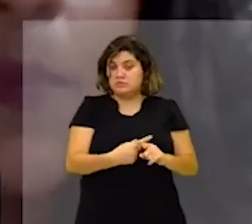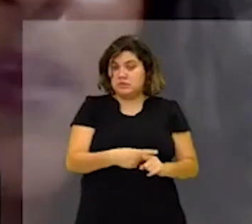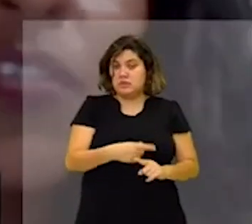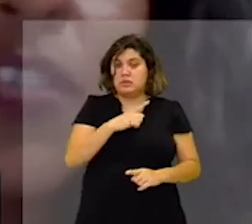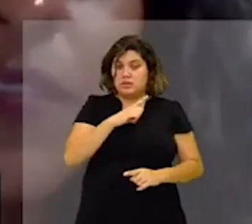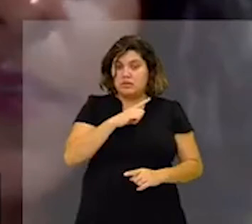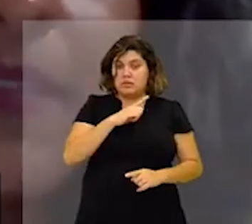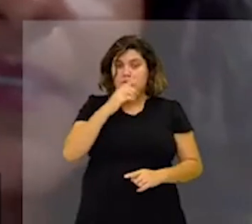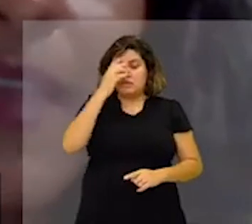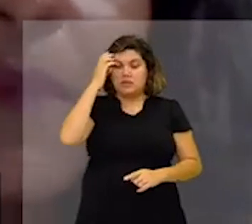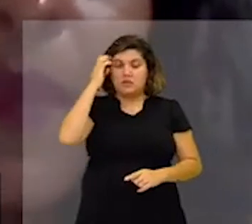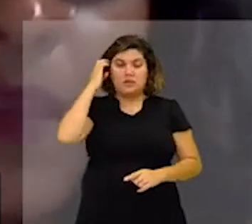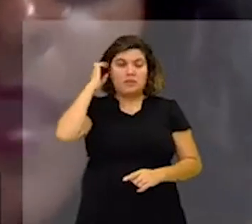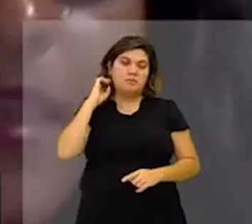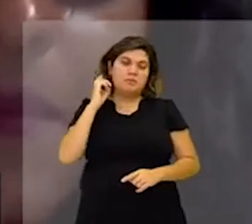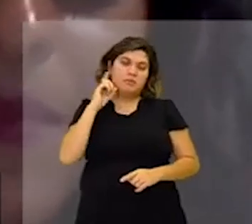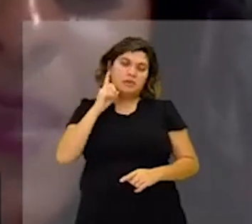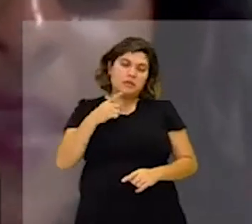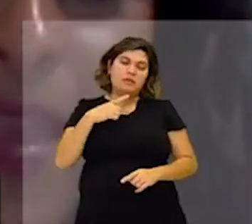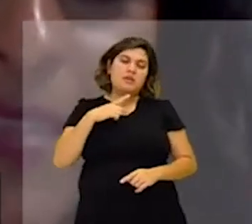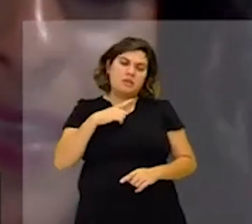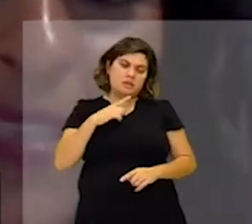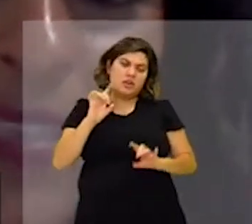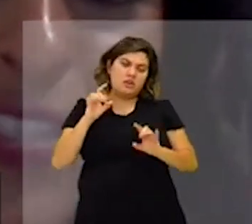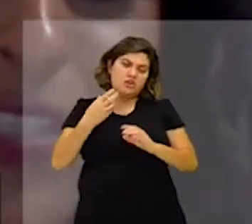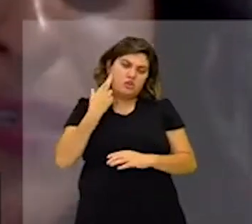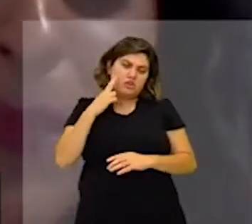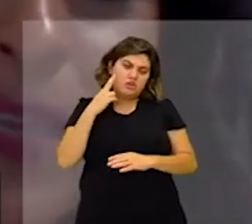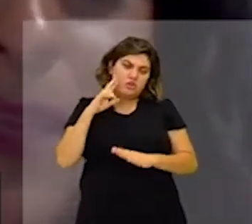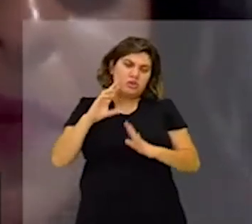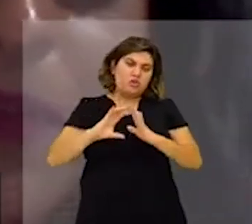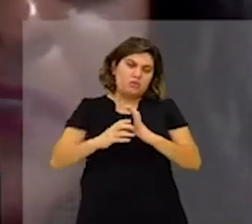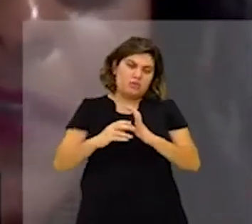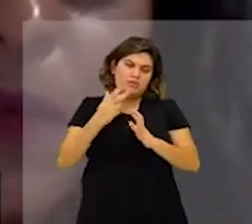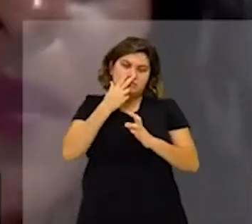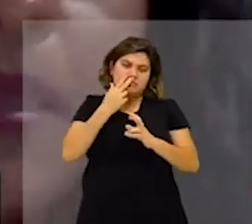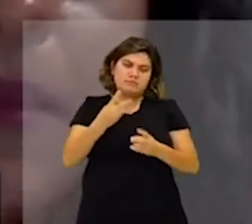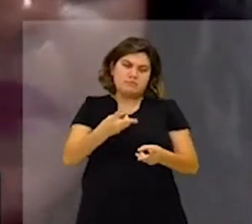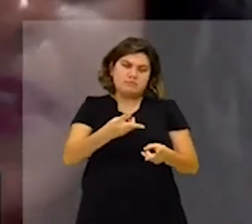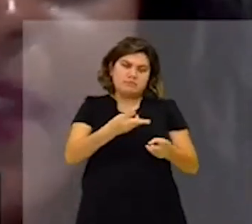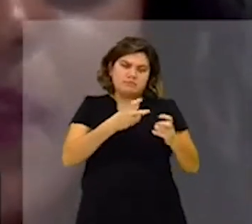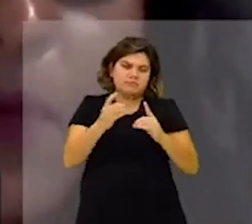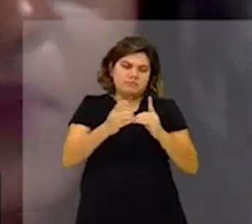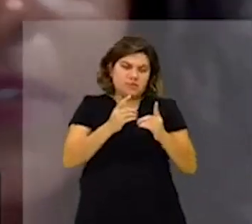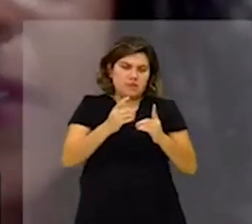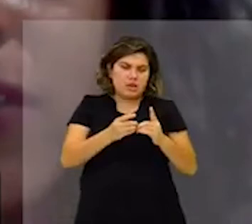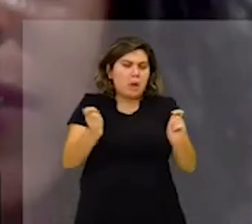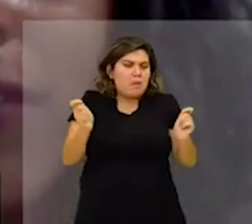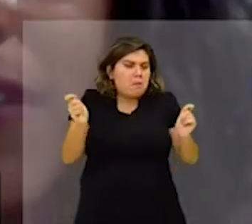são os bancos do partido se percebem percebe essa essa dinâmica e podem então perder em Provas o